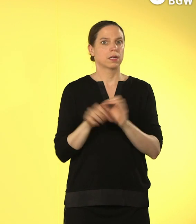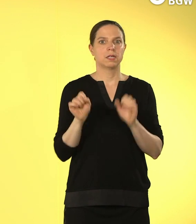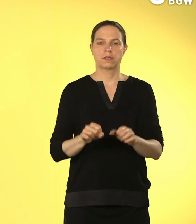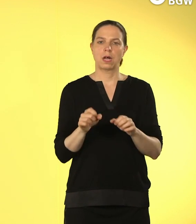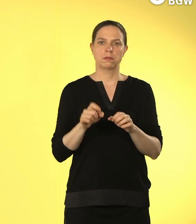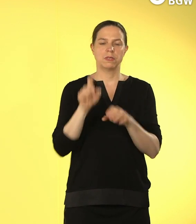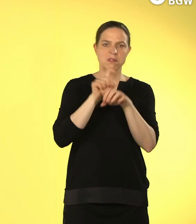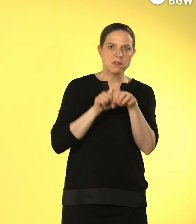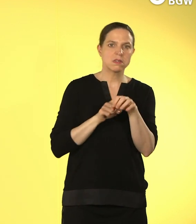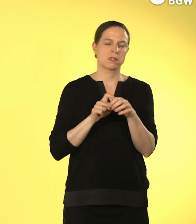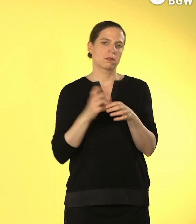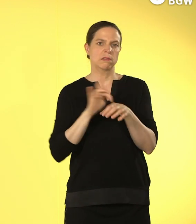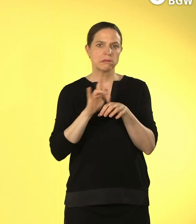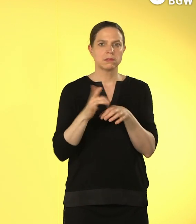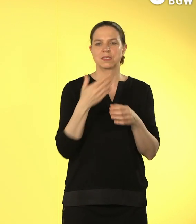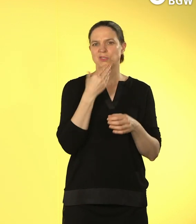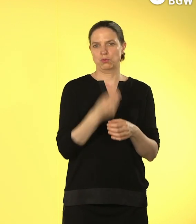Wichtig, sich immer vor Kälte zu schützen.